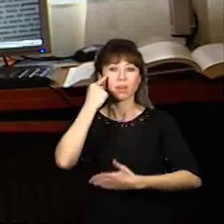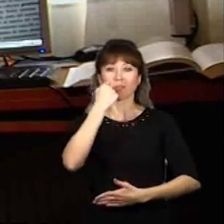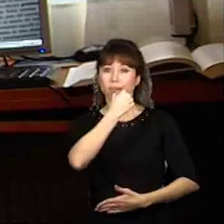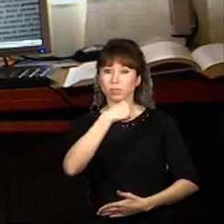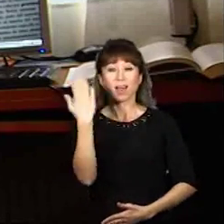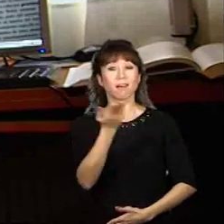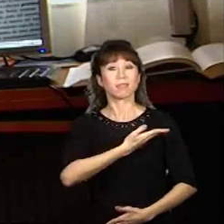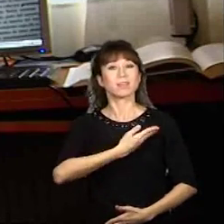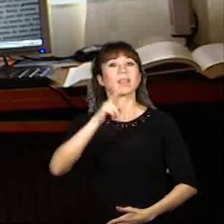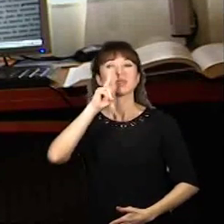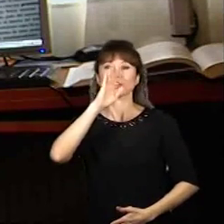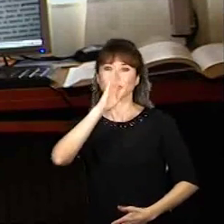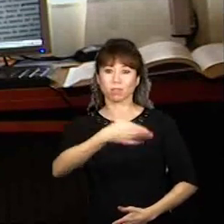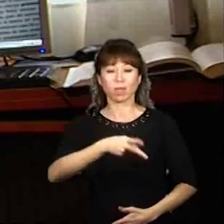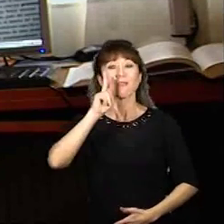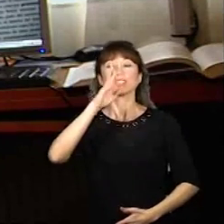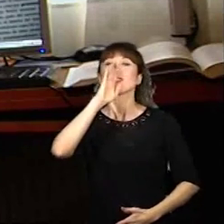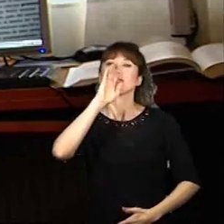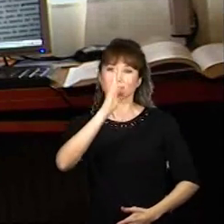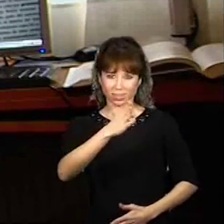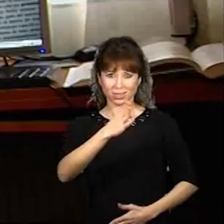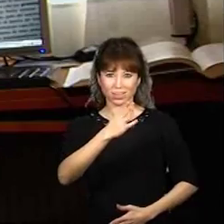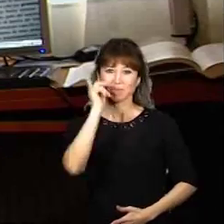Tengo afectada la visión central, que es la visión que se utiliza para la lectura